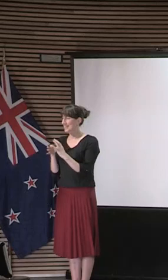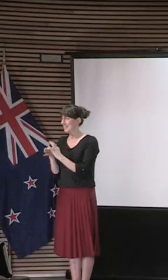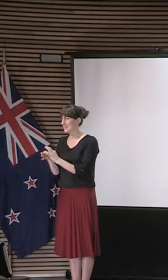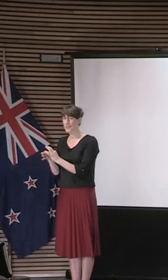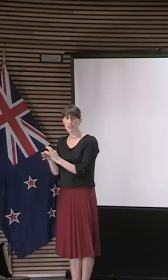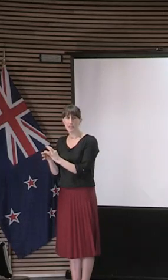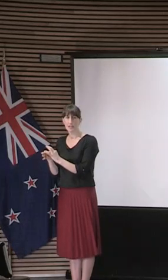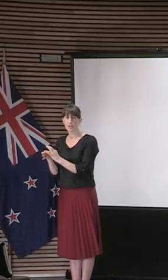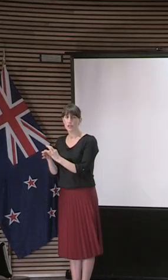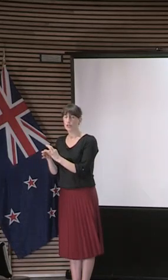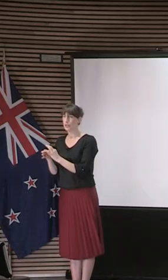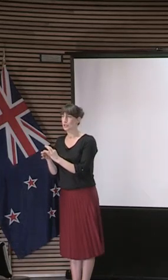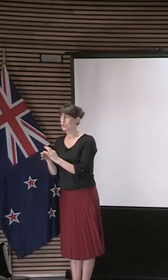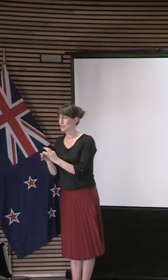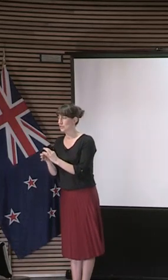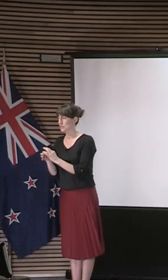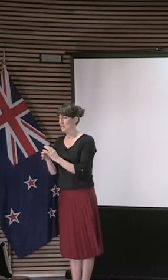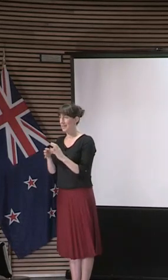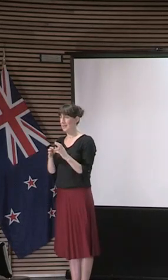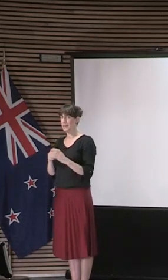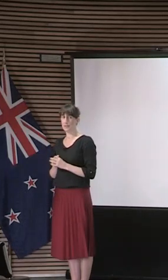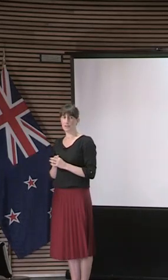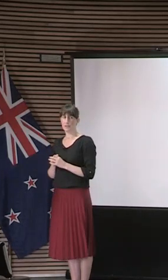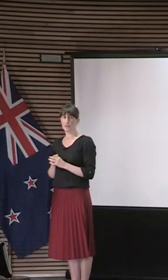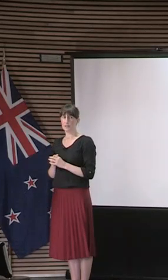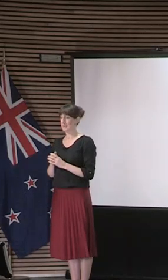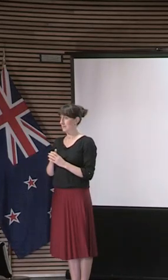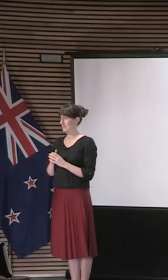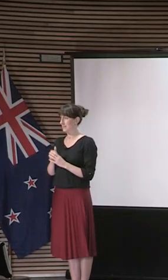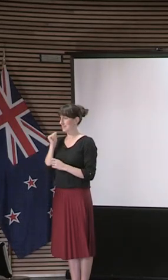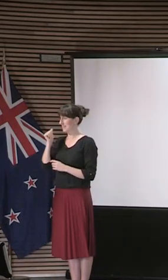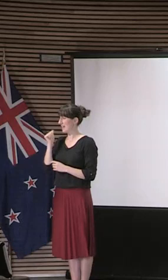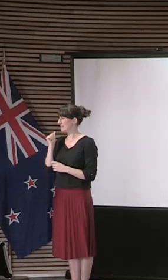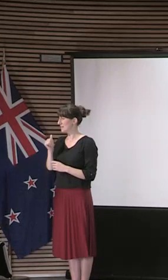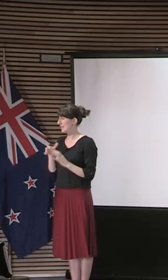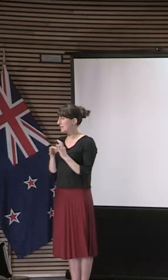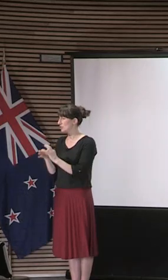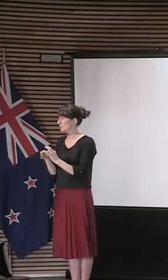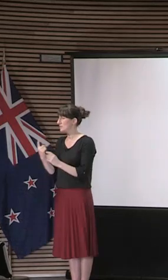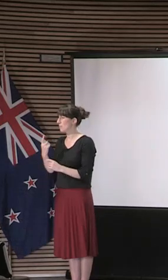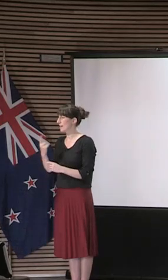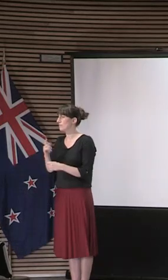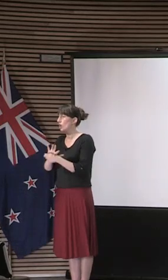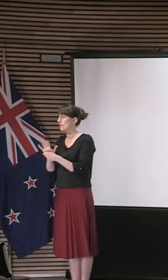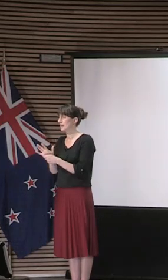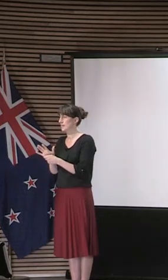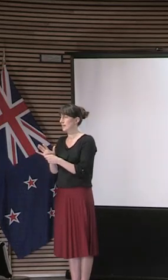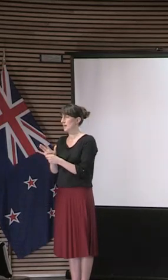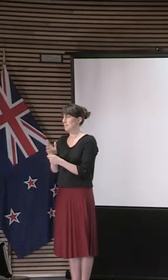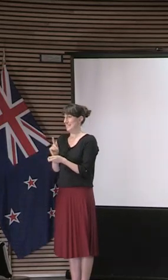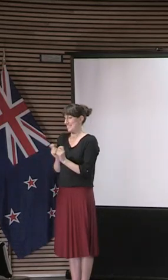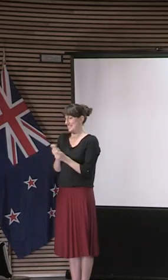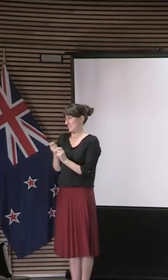tokorua i mua. KAUPAPA: I kite